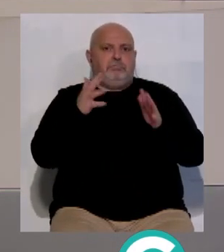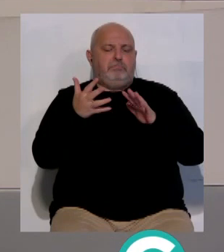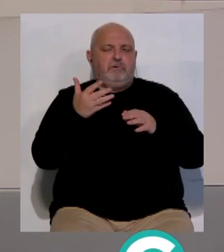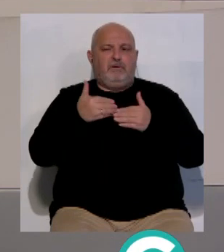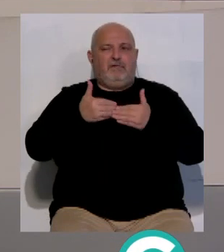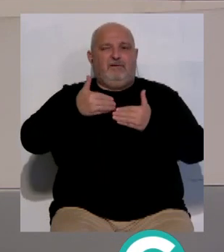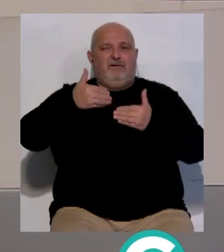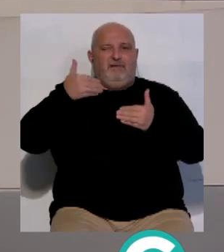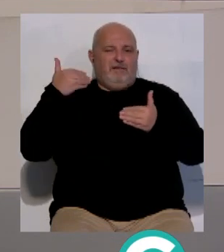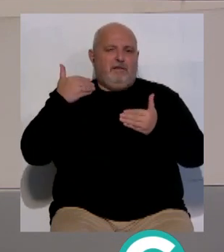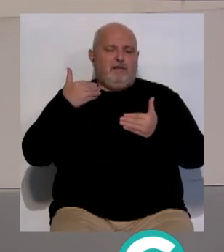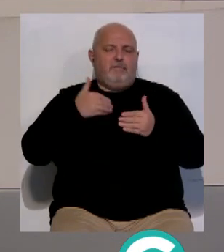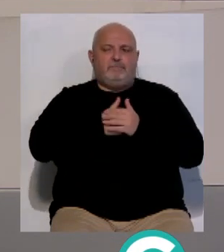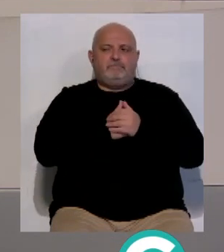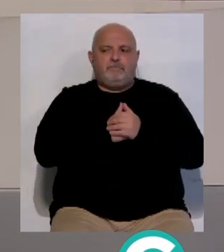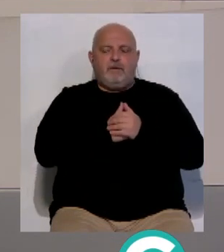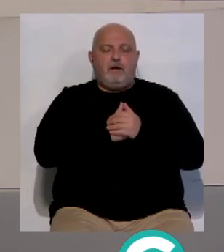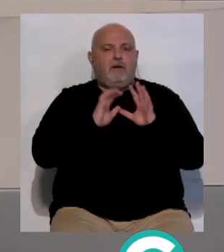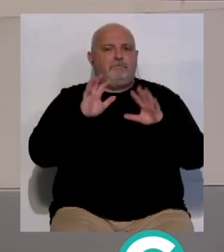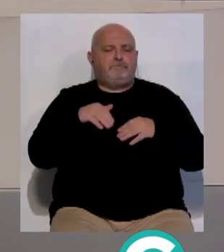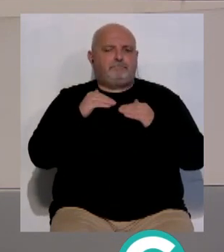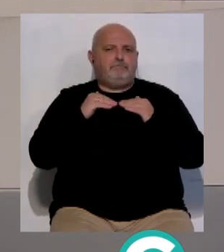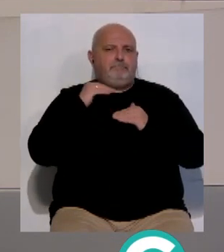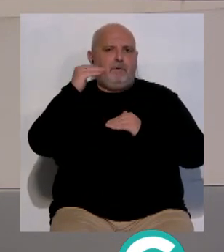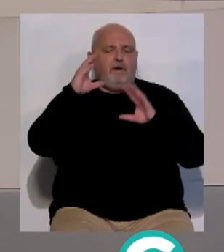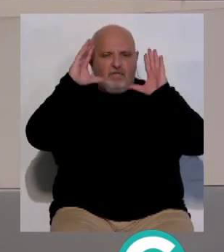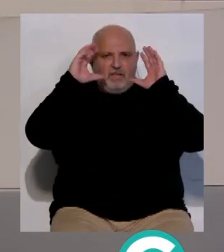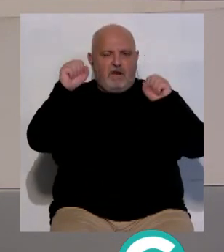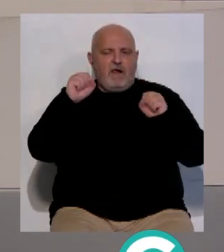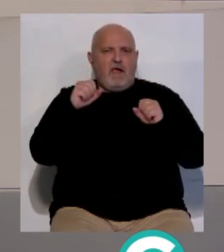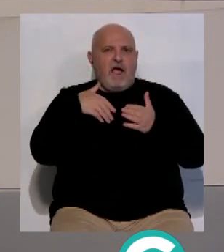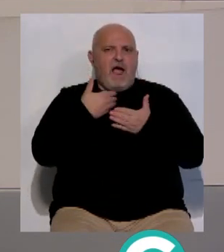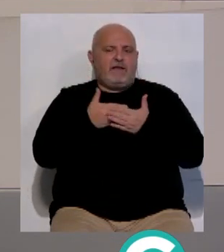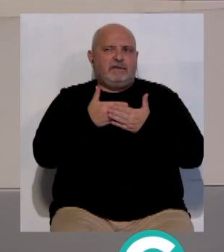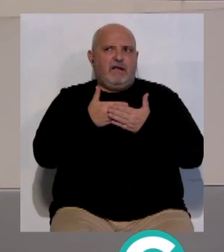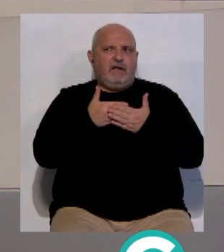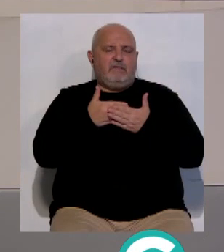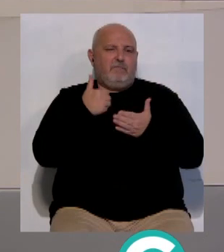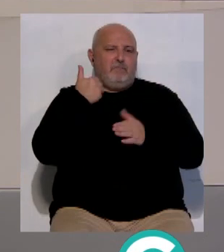las jornadas anteriores Y el Cádiz fue superior al Celta hasta el momento de de la expulsión y